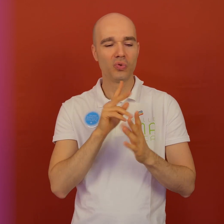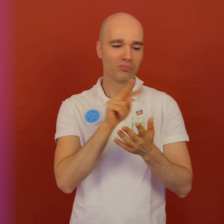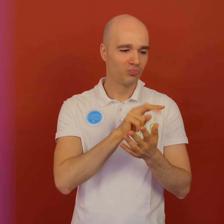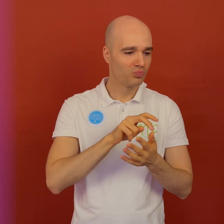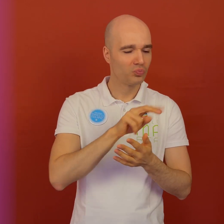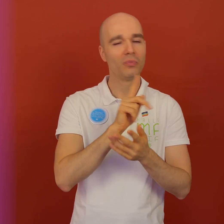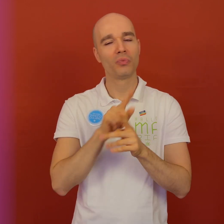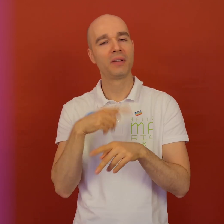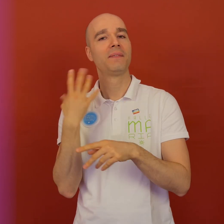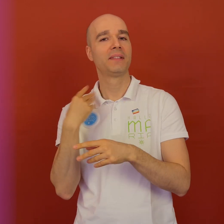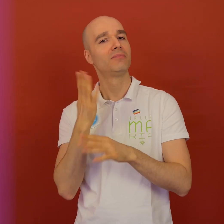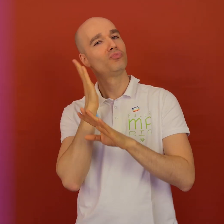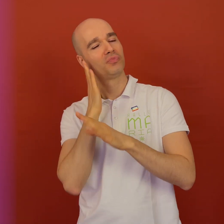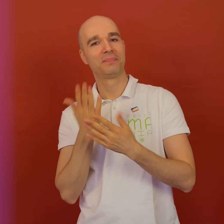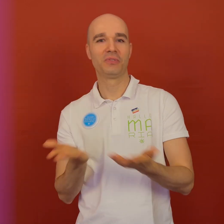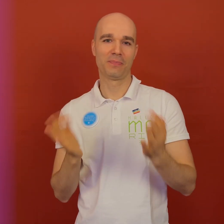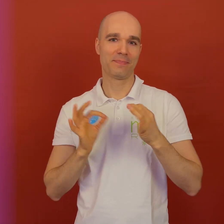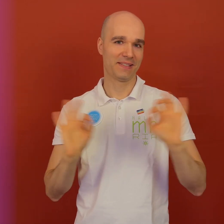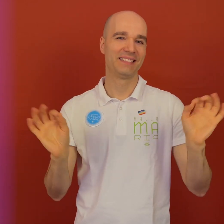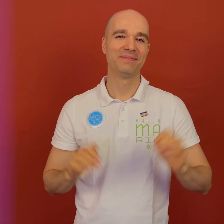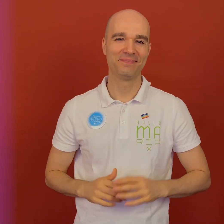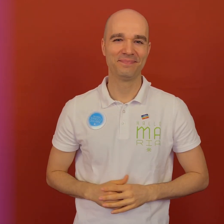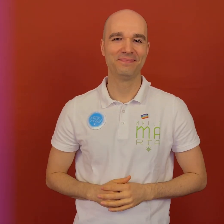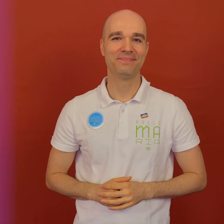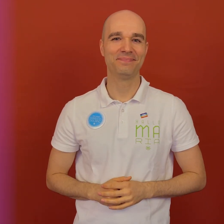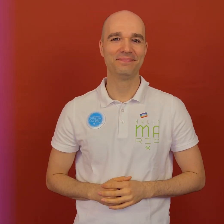lesen und dann wieder schlafen gehen.